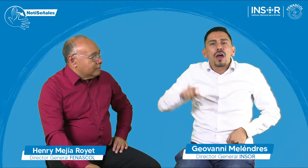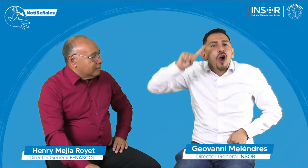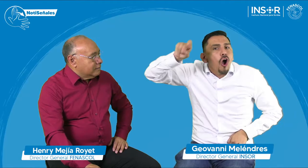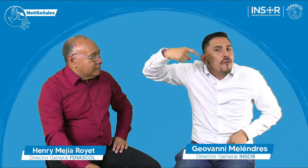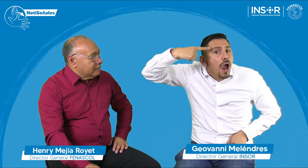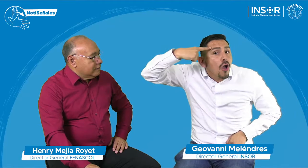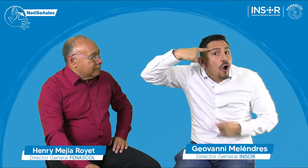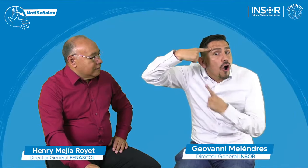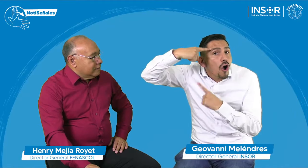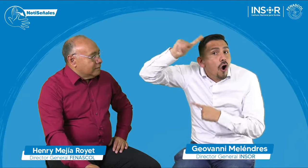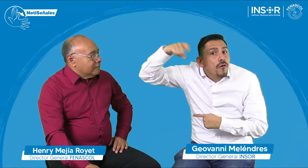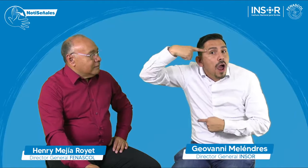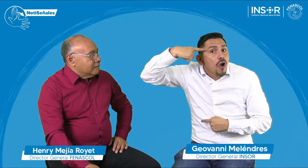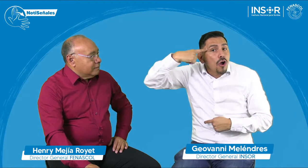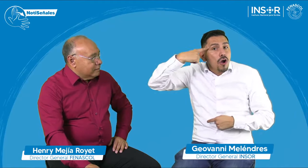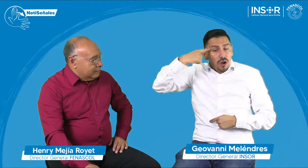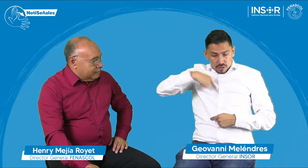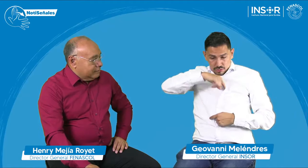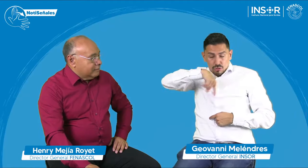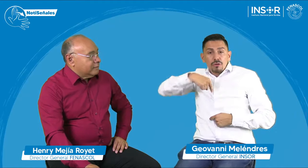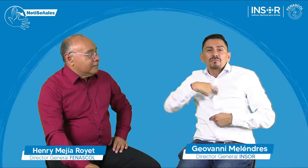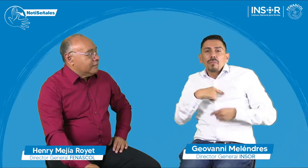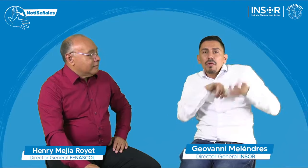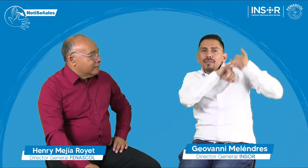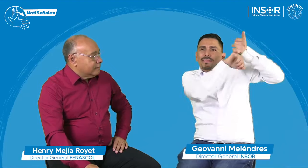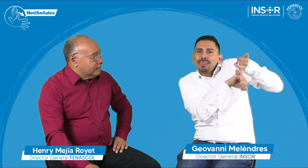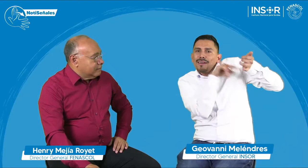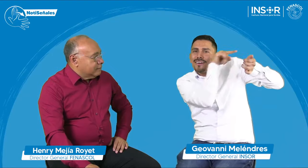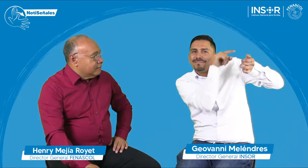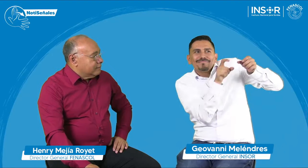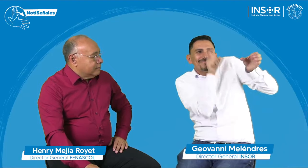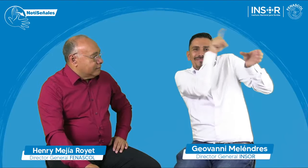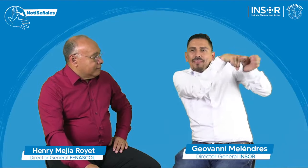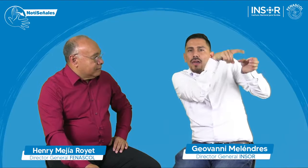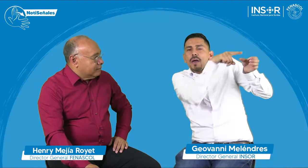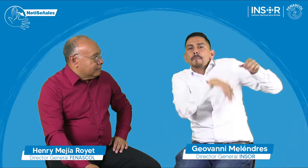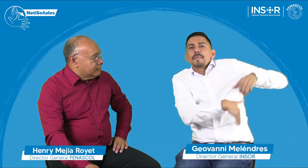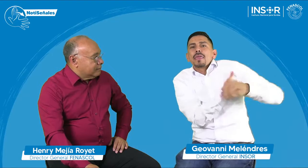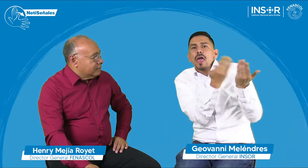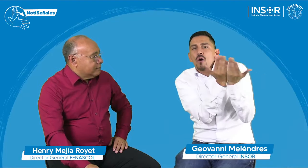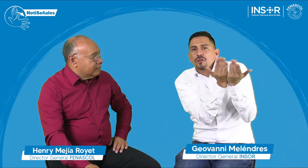somos una entidad del estado.